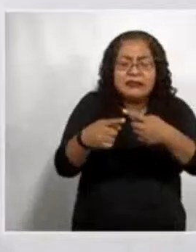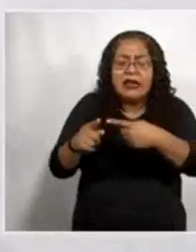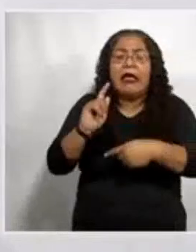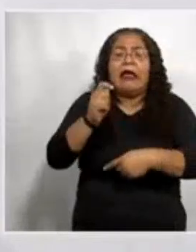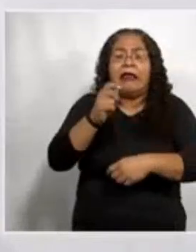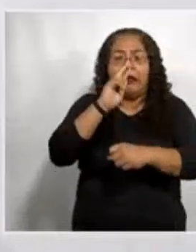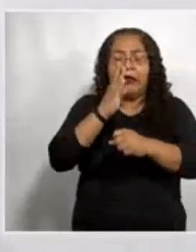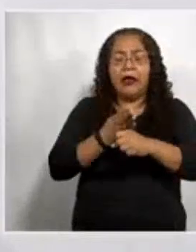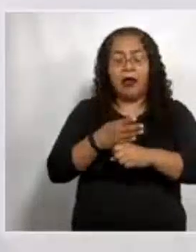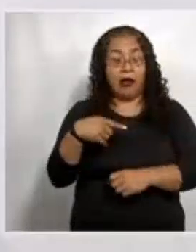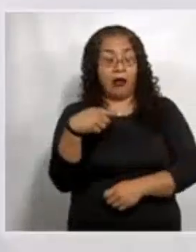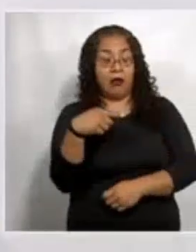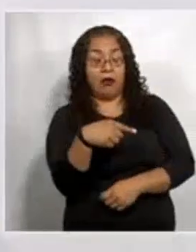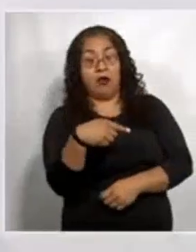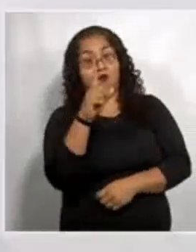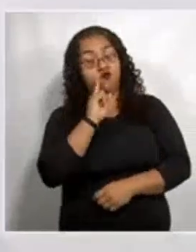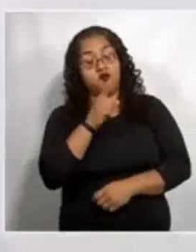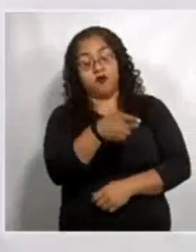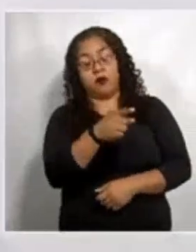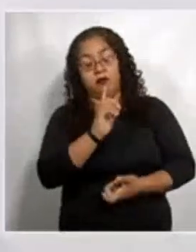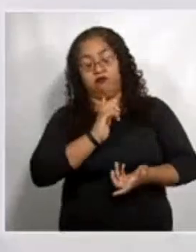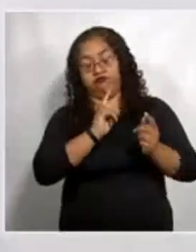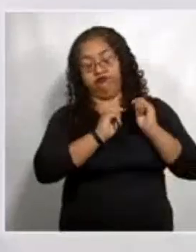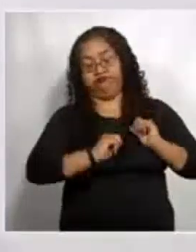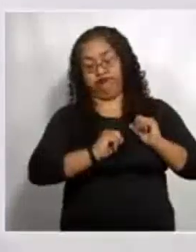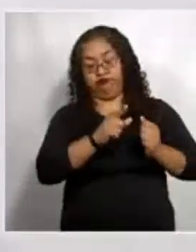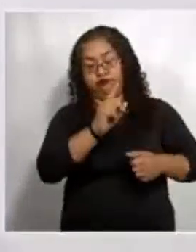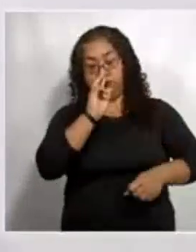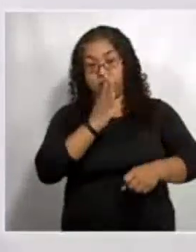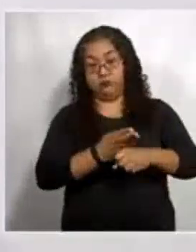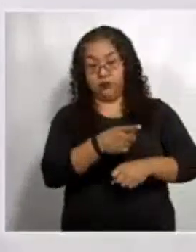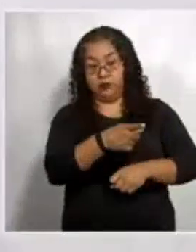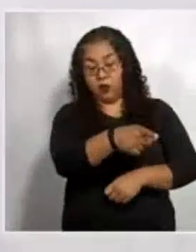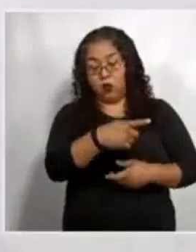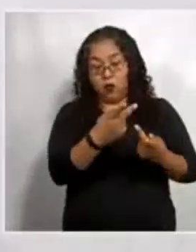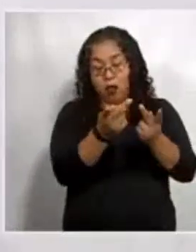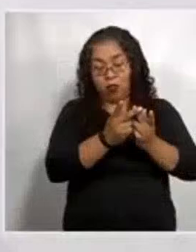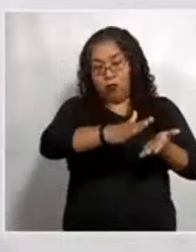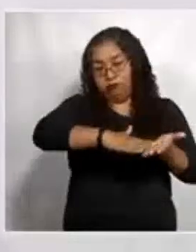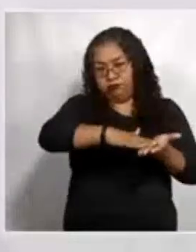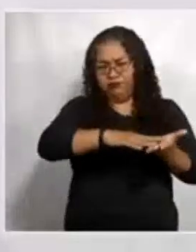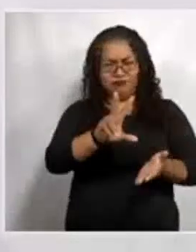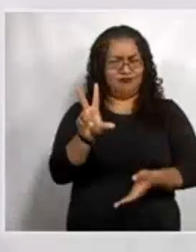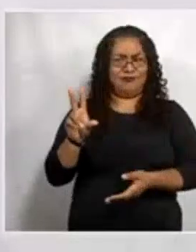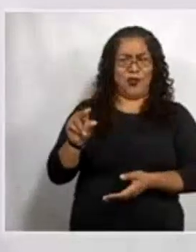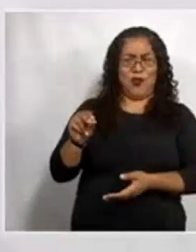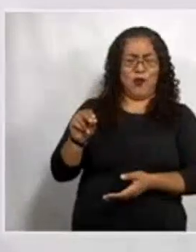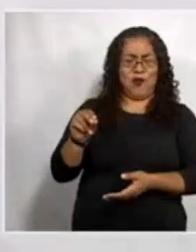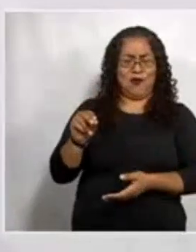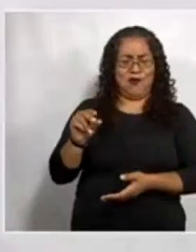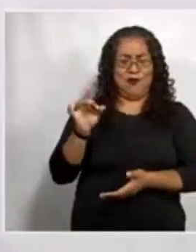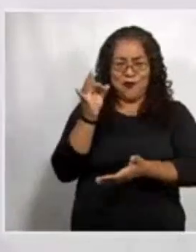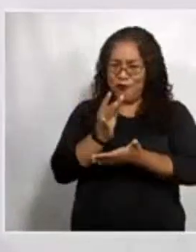Nada de que solo las mujeres lavan los trastes, ¿no?